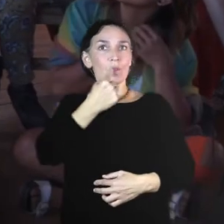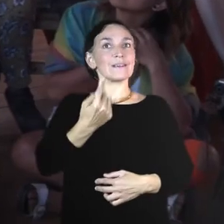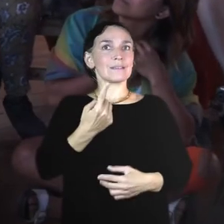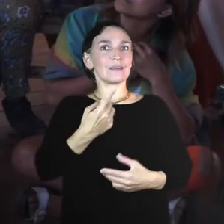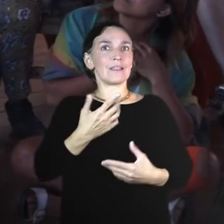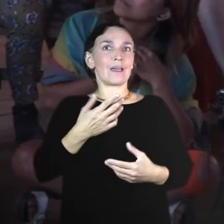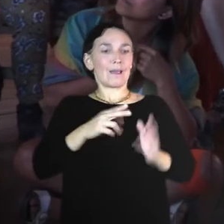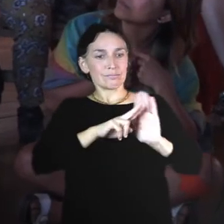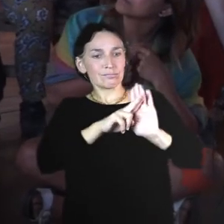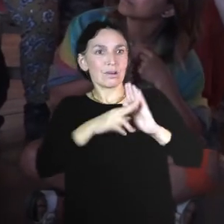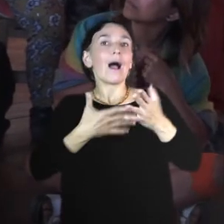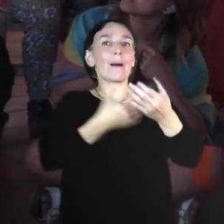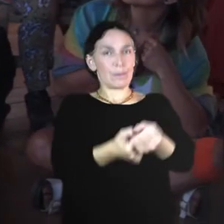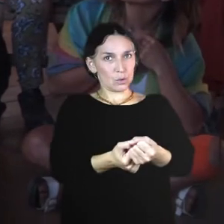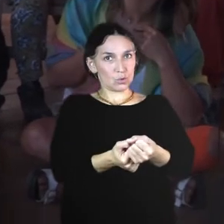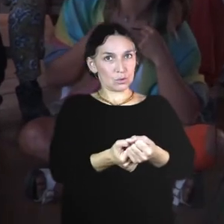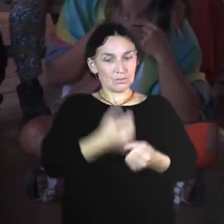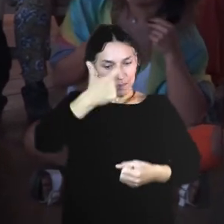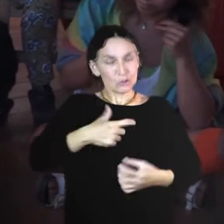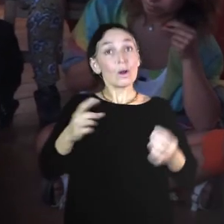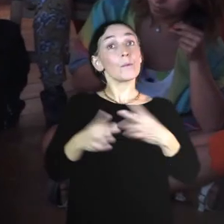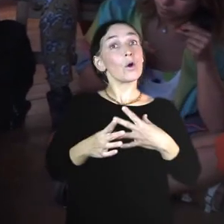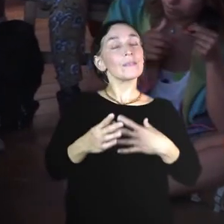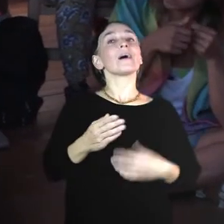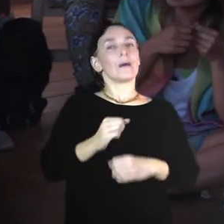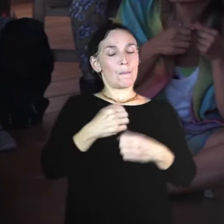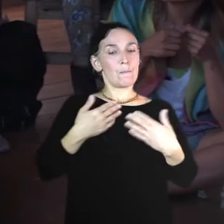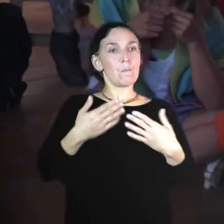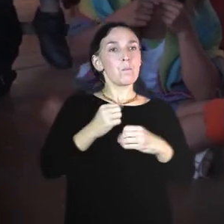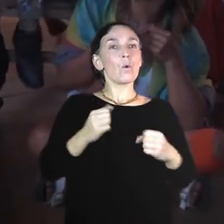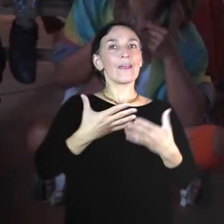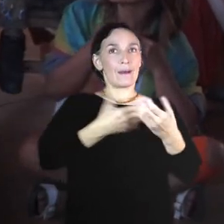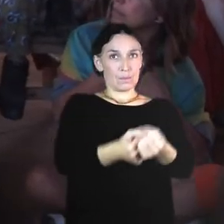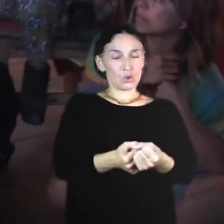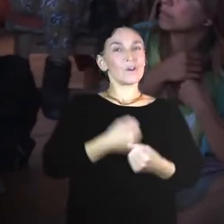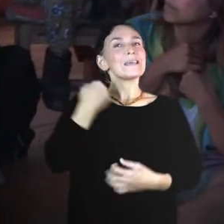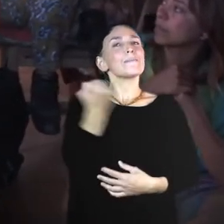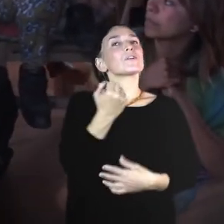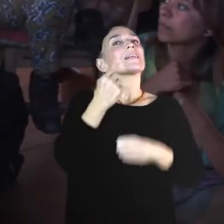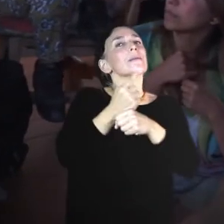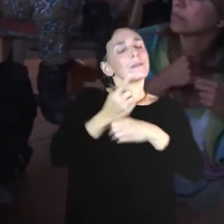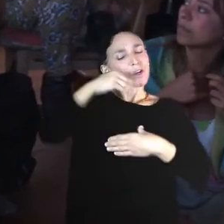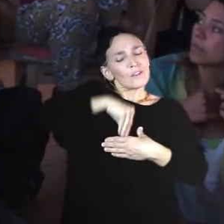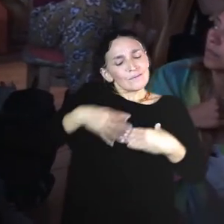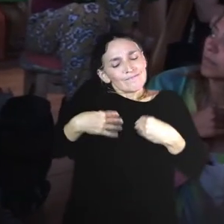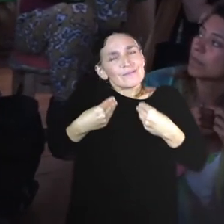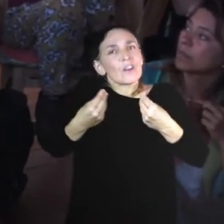Si una esta ahí, es porque decide estar ahí y es muy importante conectar con nosotras mismas y nuestros sentimientos.